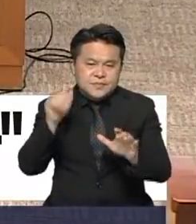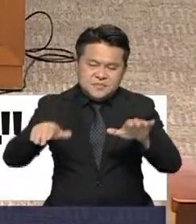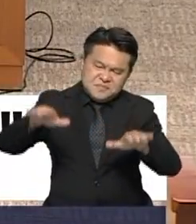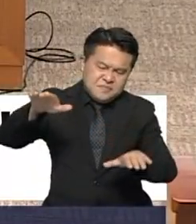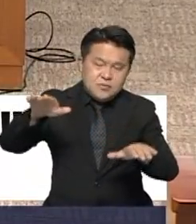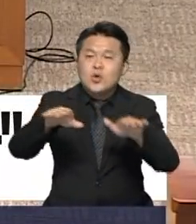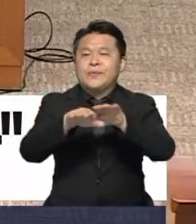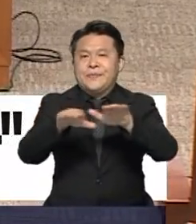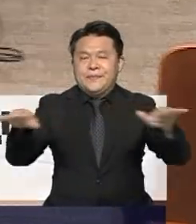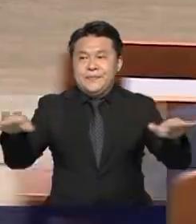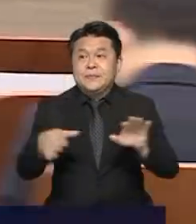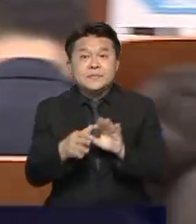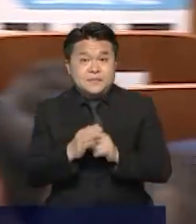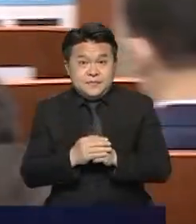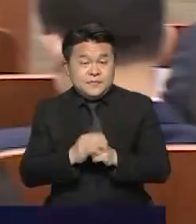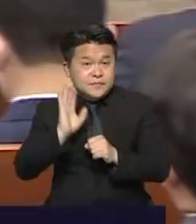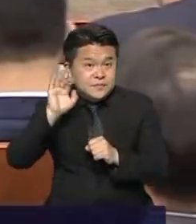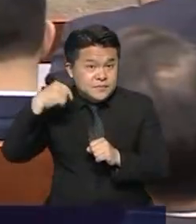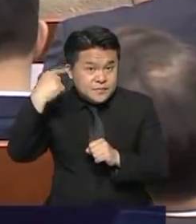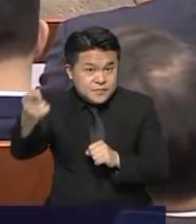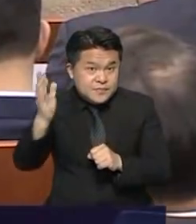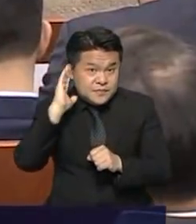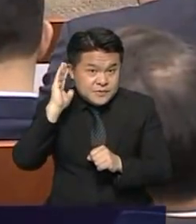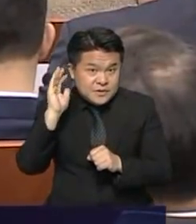대통령에게 쓴소리도 마다하지 않겠다고 밝혔습니다.